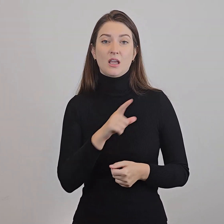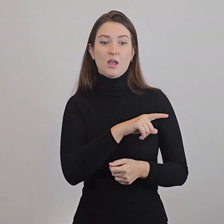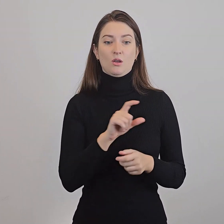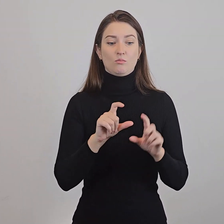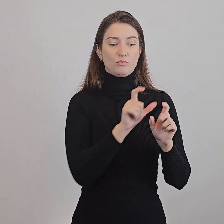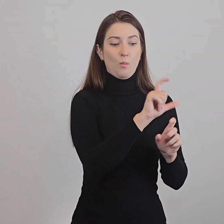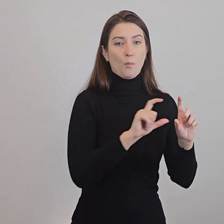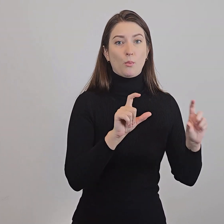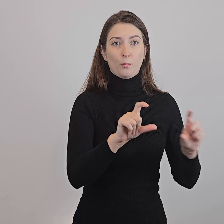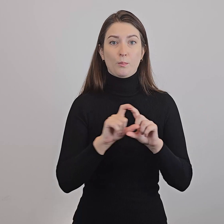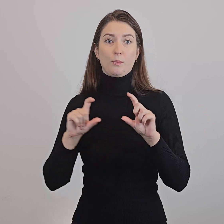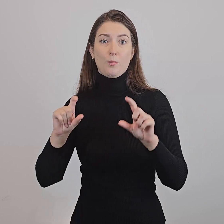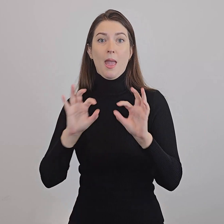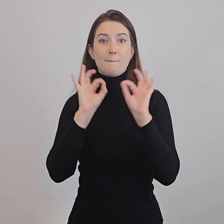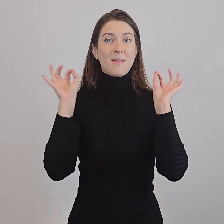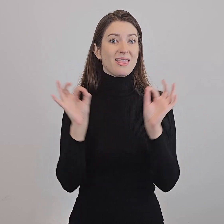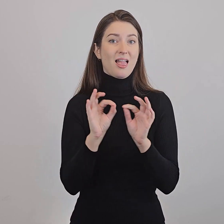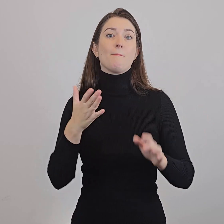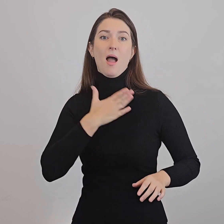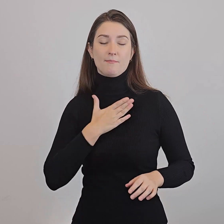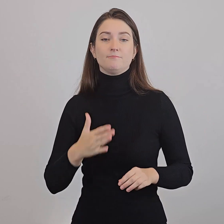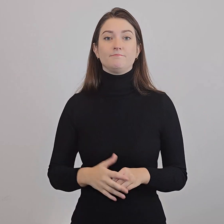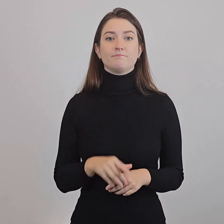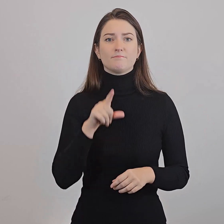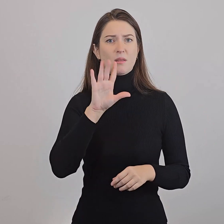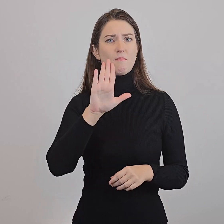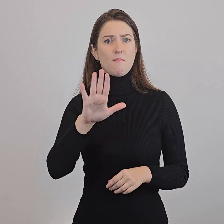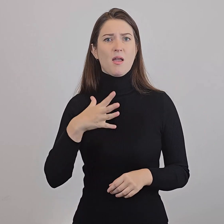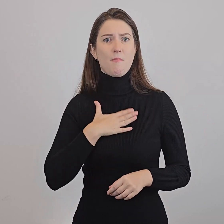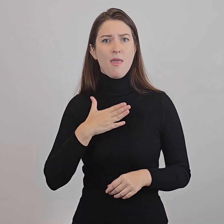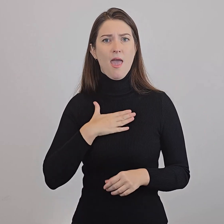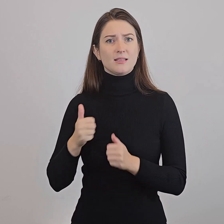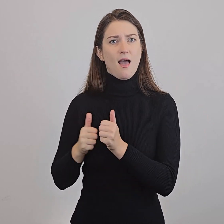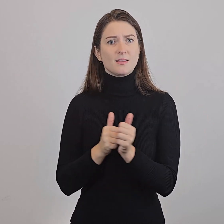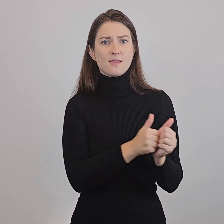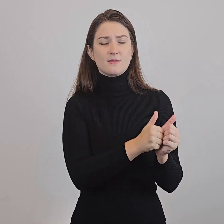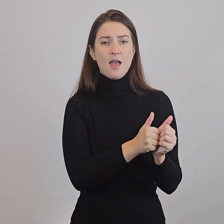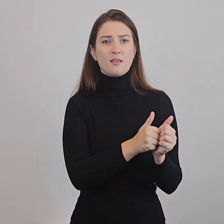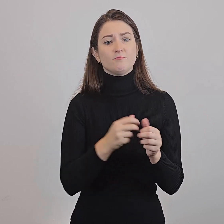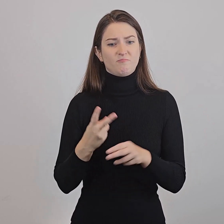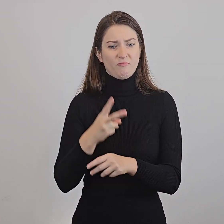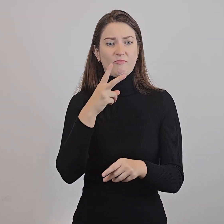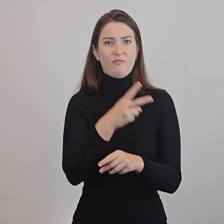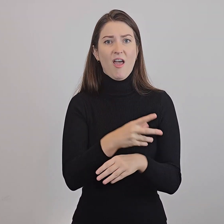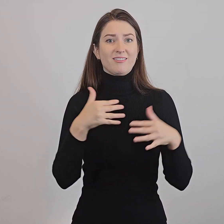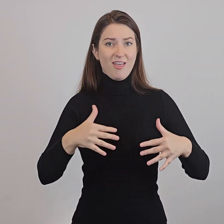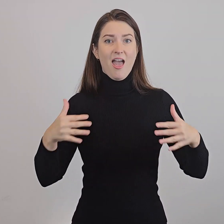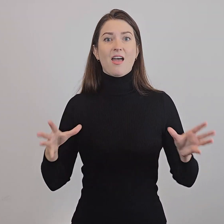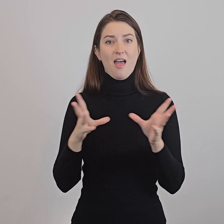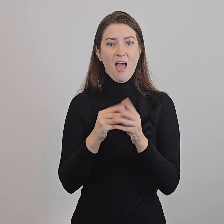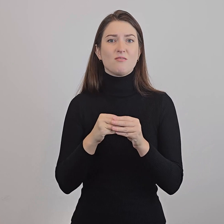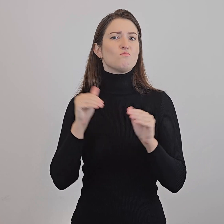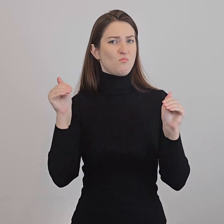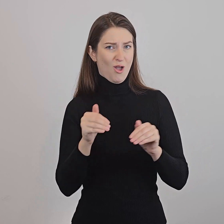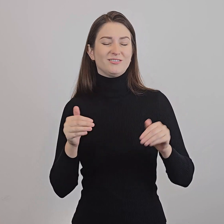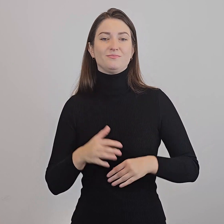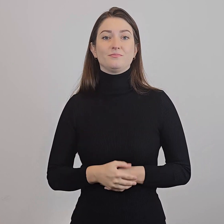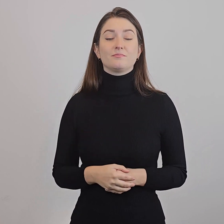W obu budynkach funkcjonuje pętla indukcyjna. Na terenie Teatru można przebywać z psem asystującym.